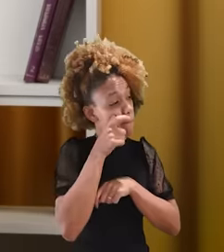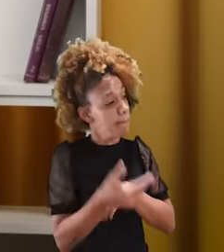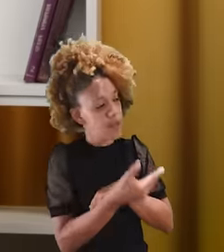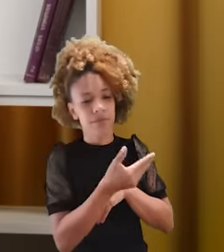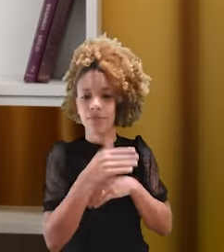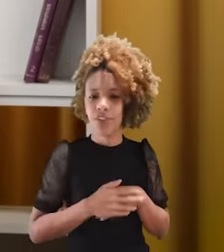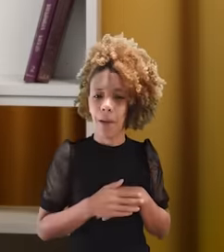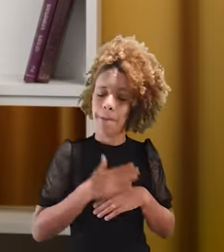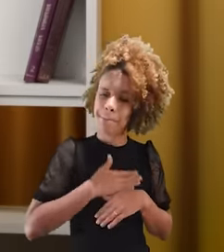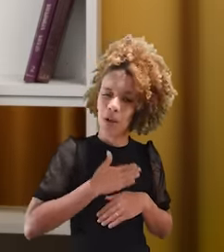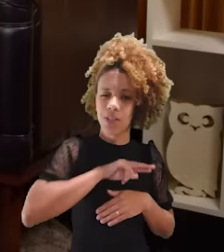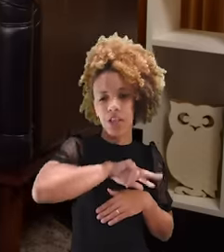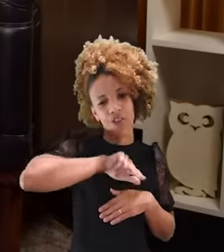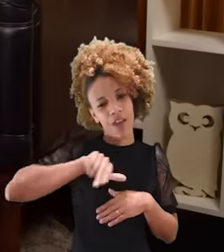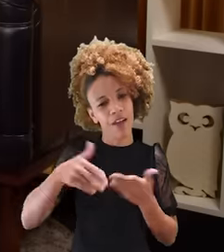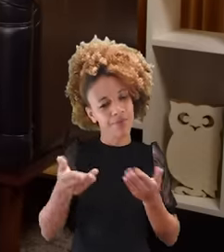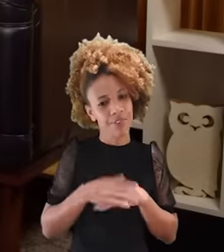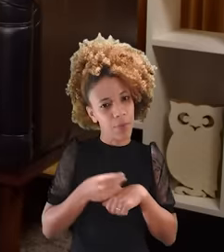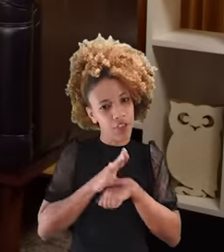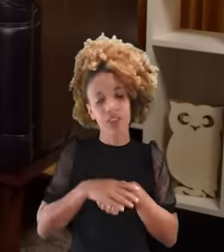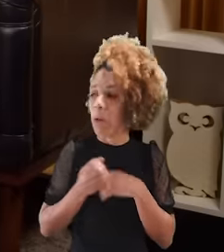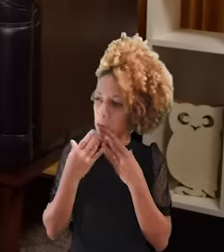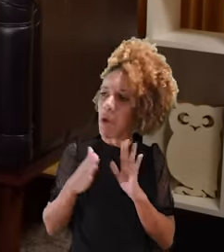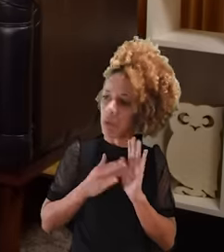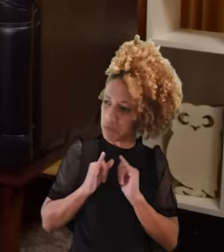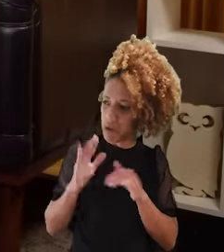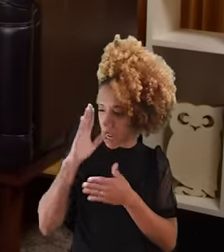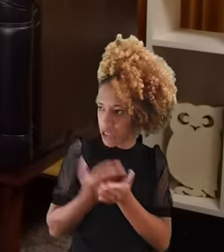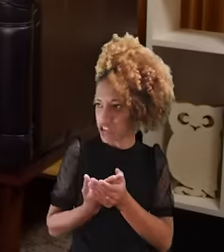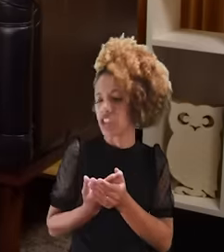gostar em várias é dica que eu dou essa é uma boa campanha para quem acredita que não vai gostar de